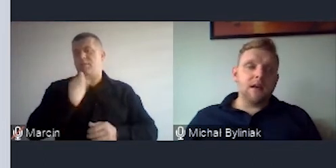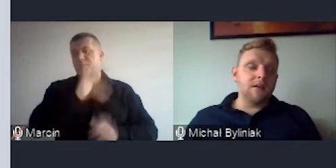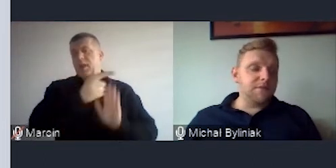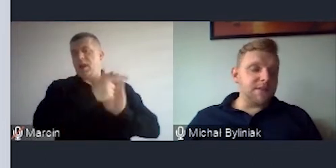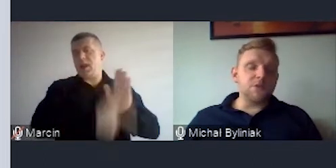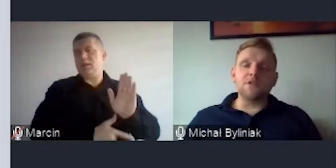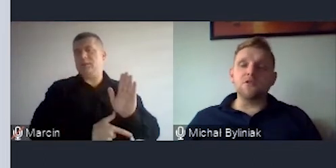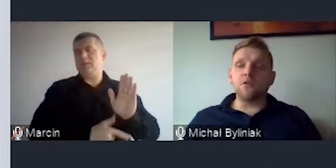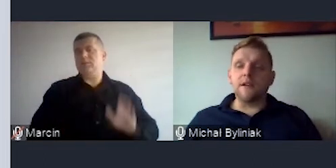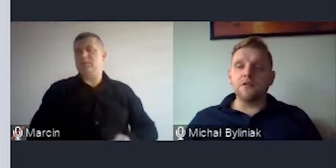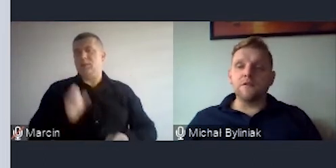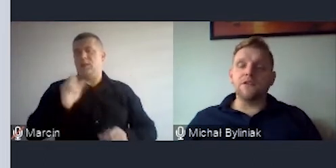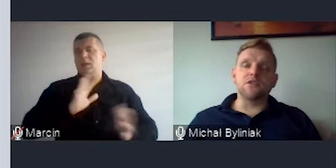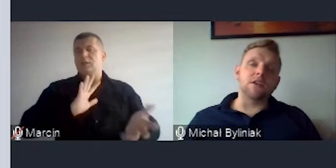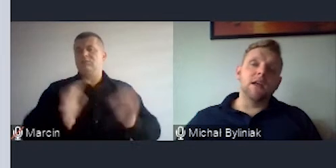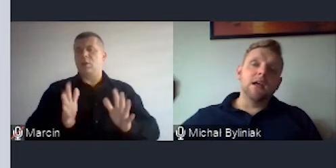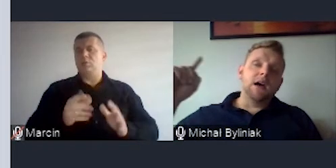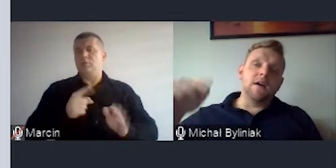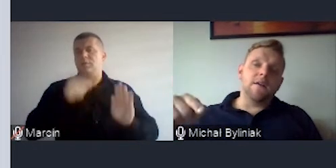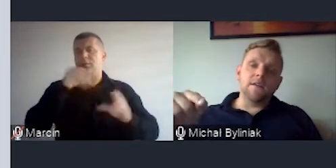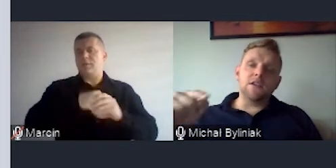W ten sposób skonstruowano to w wytycznych.